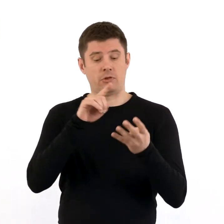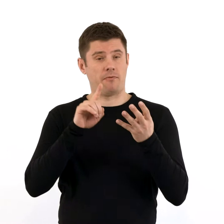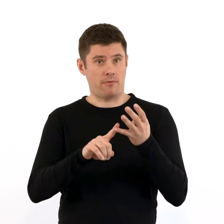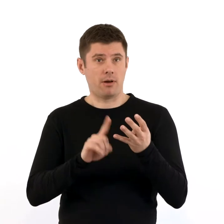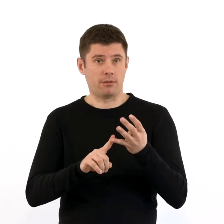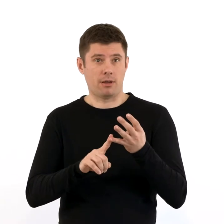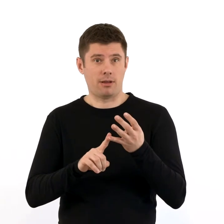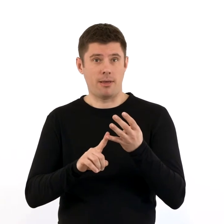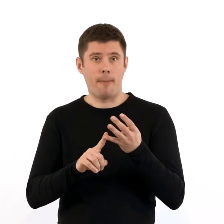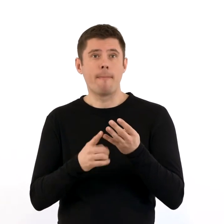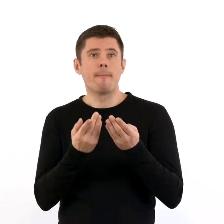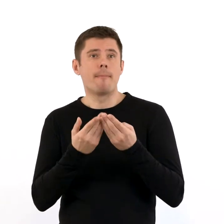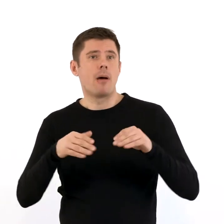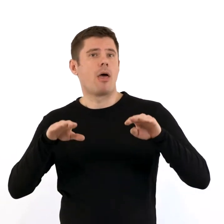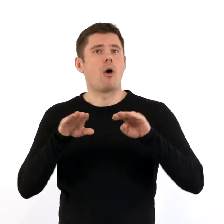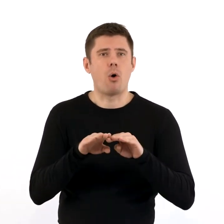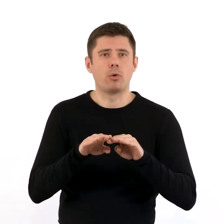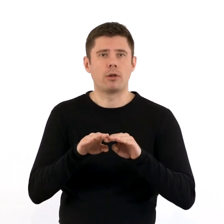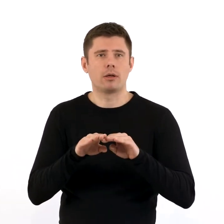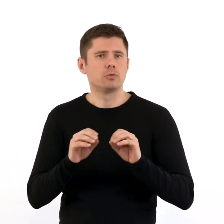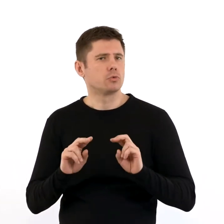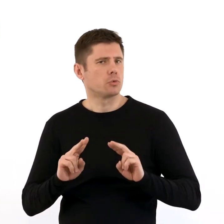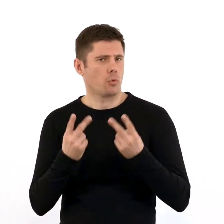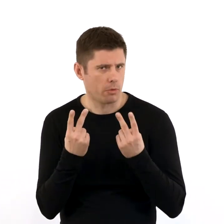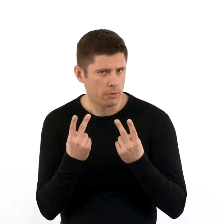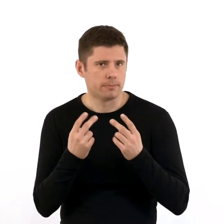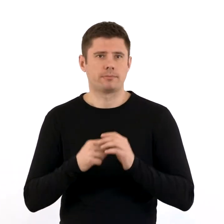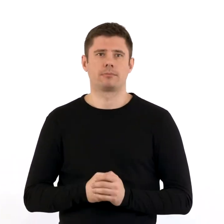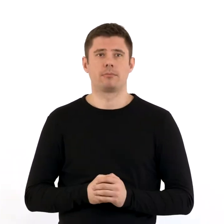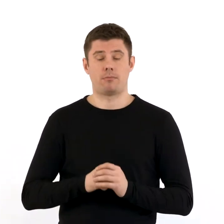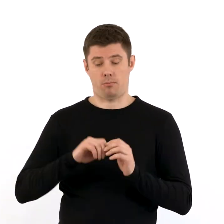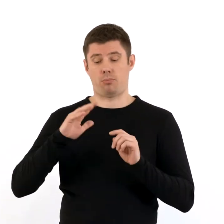4. źródła majątku stowarzyszenia;